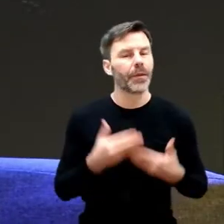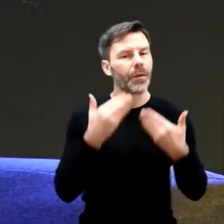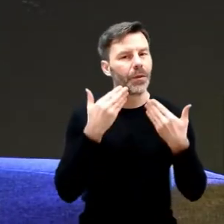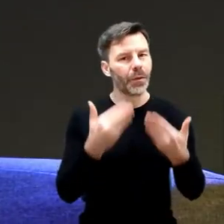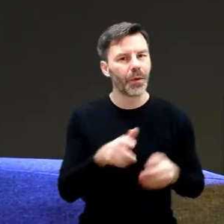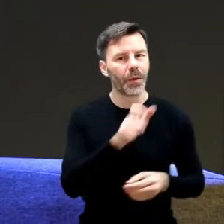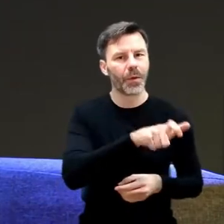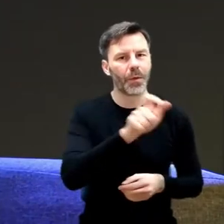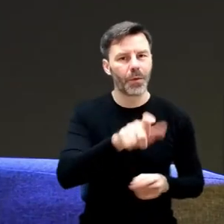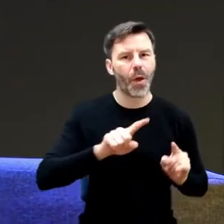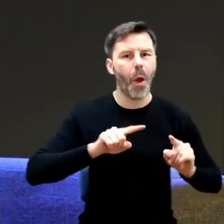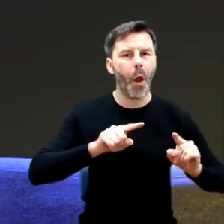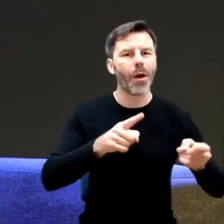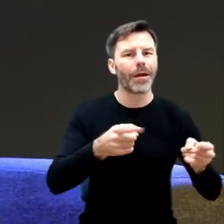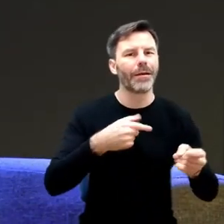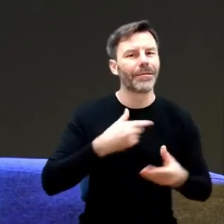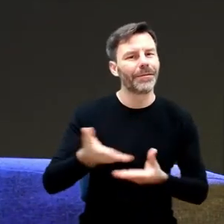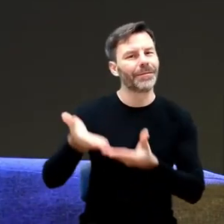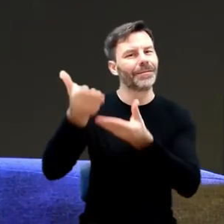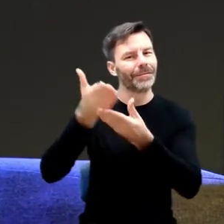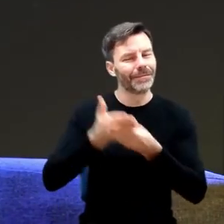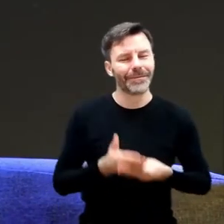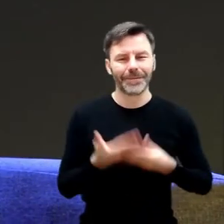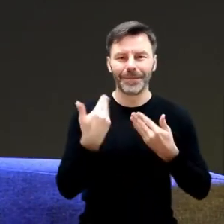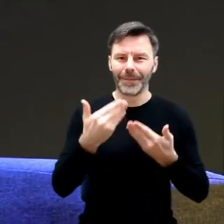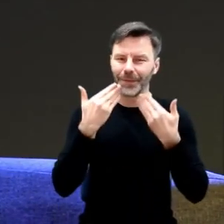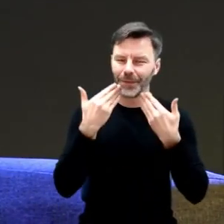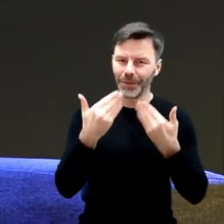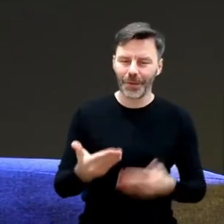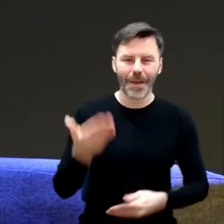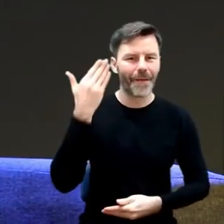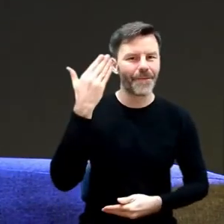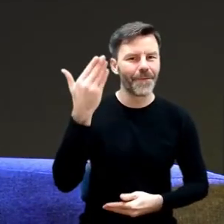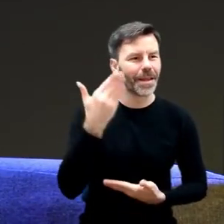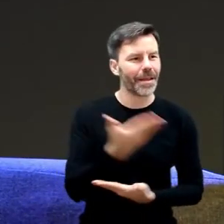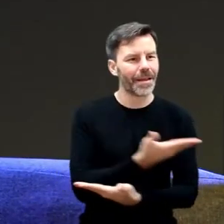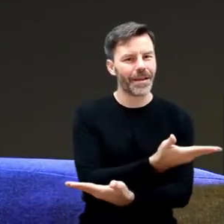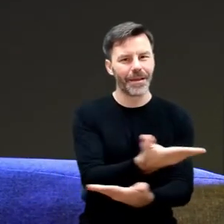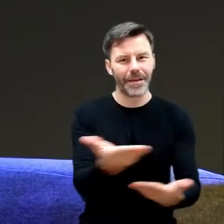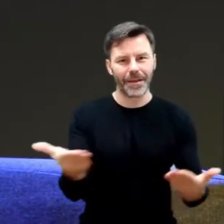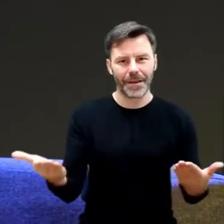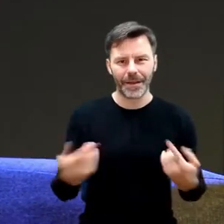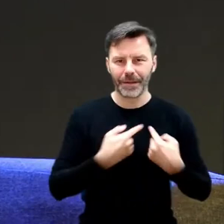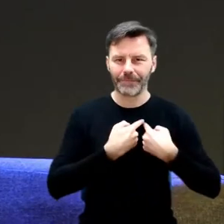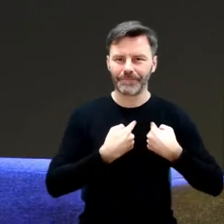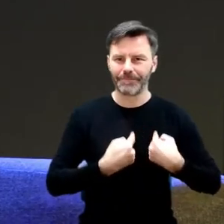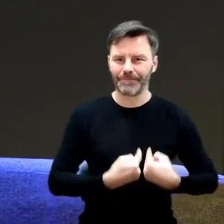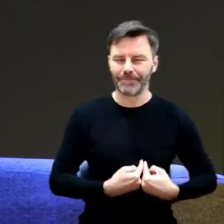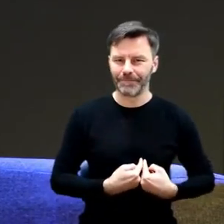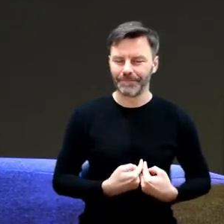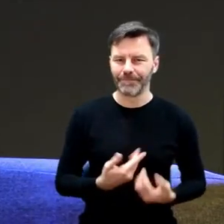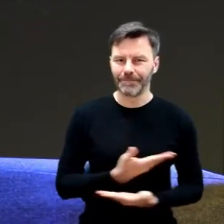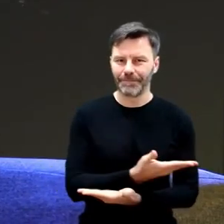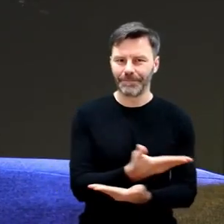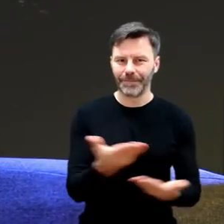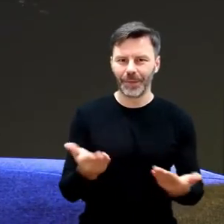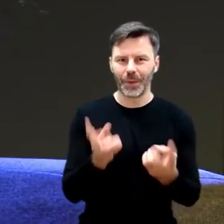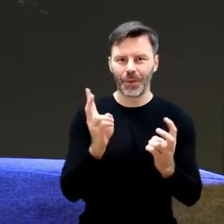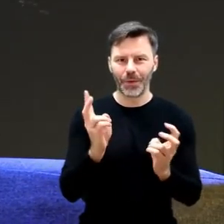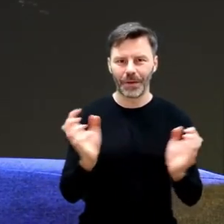Witam bardzo serdecznie wszystkich, którzy są w sali i online.